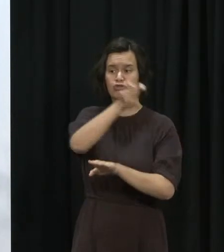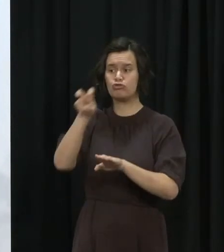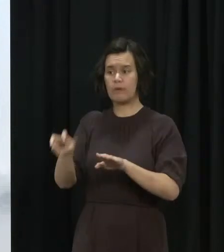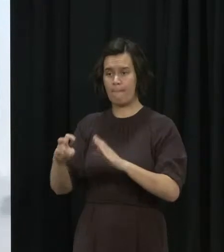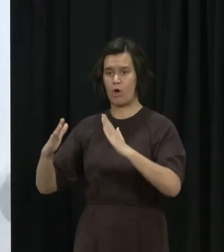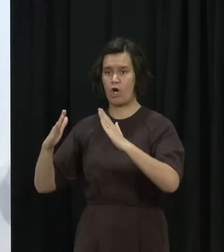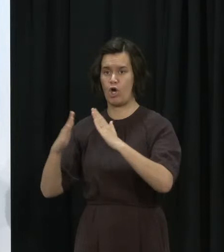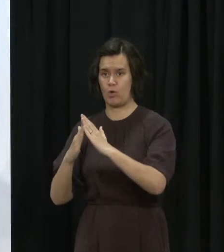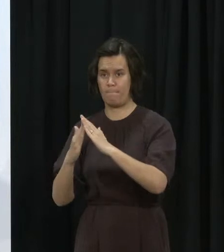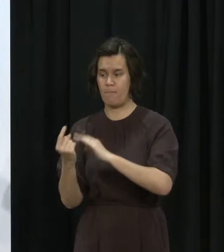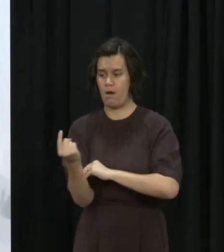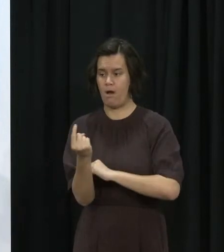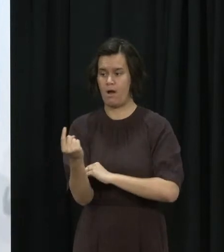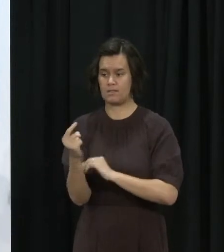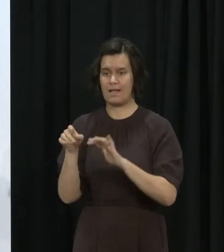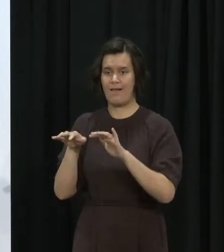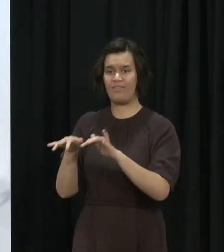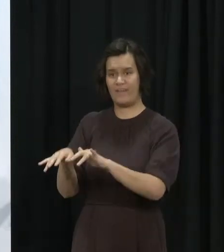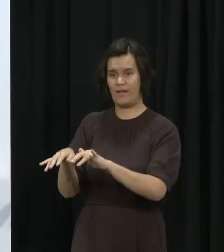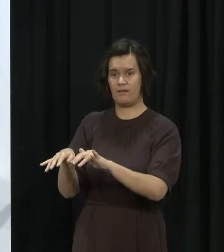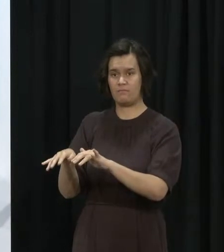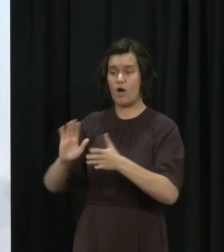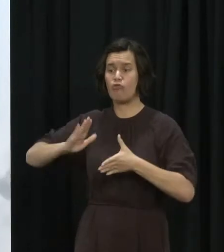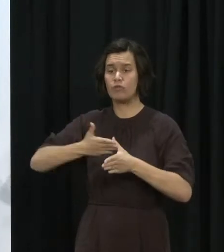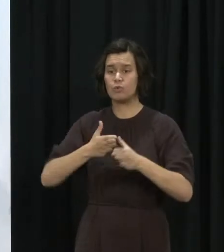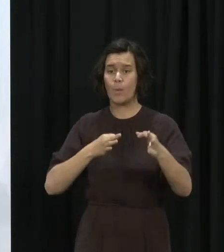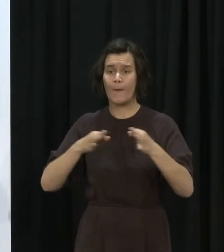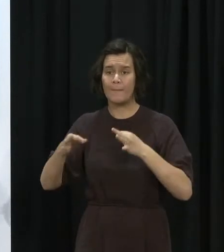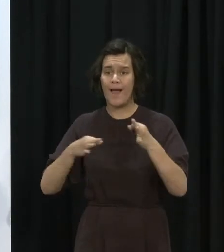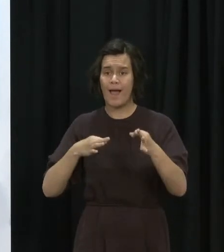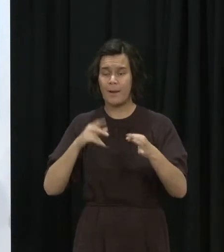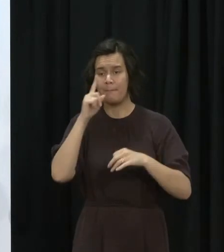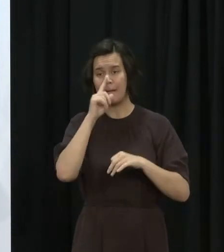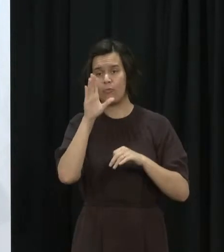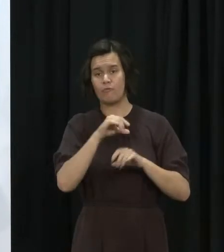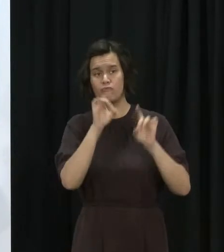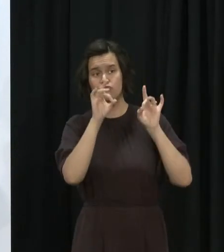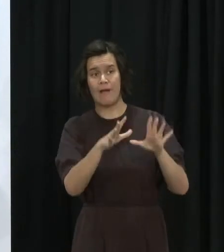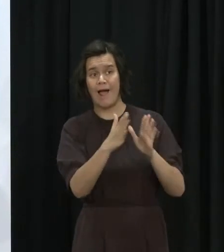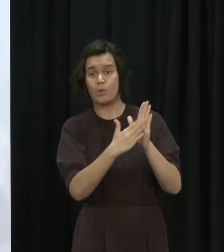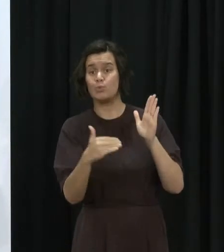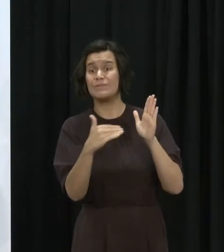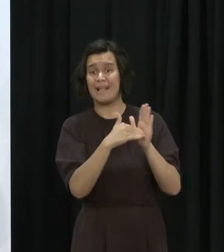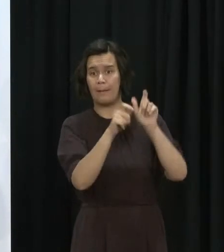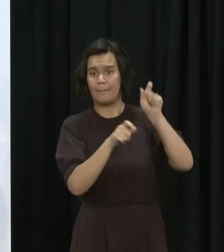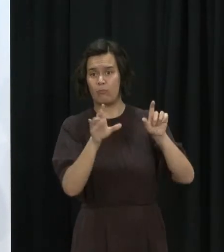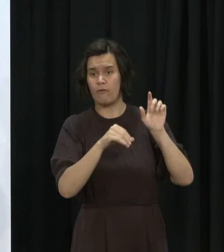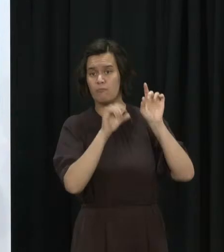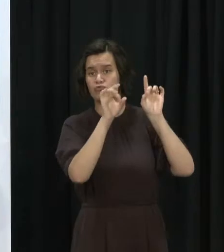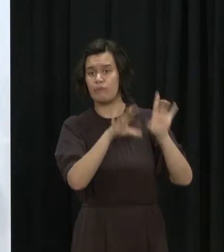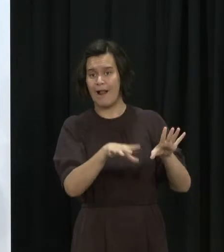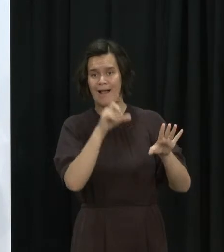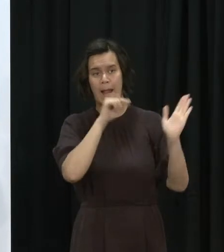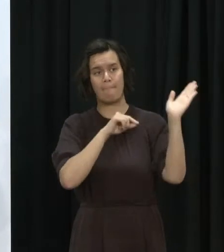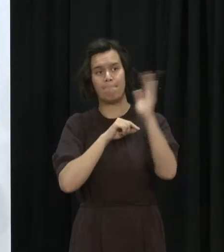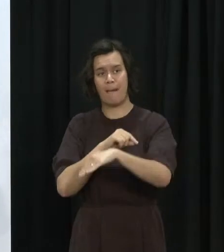Kei te hiahia tonu matou.